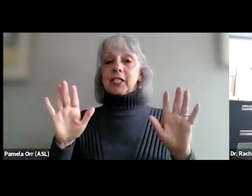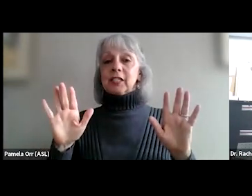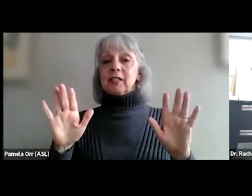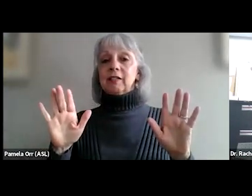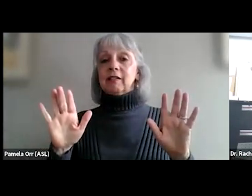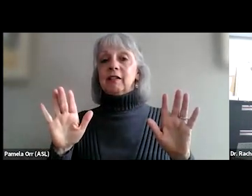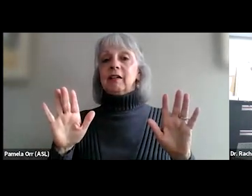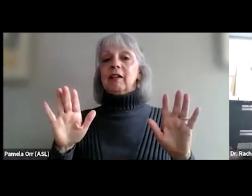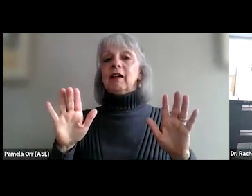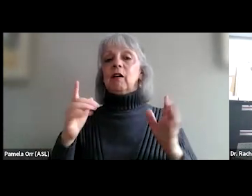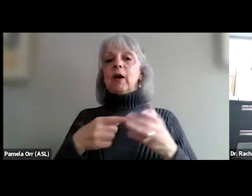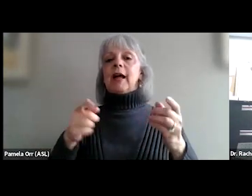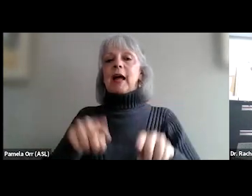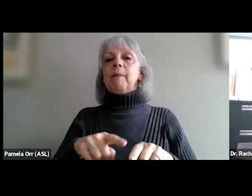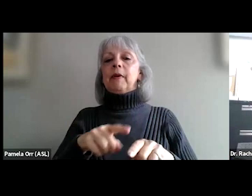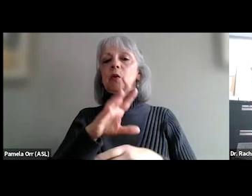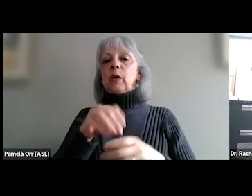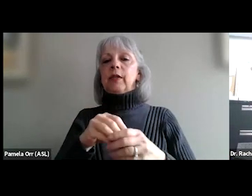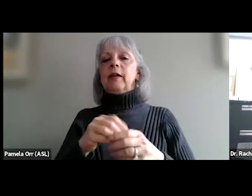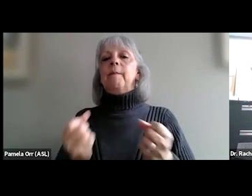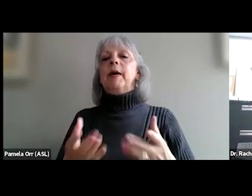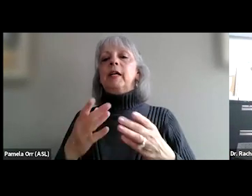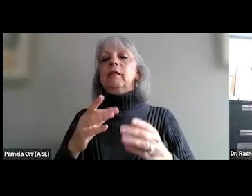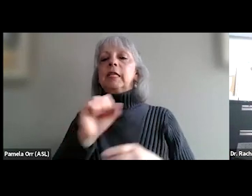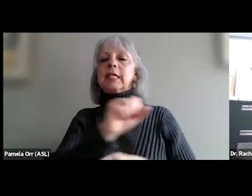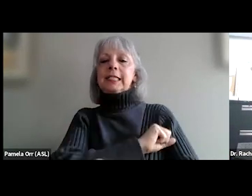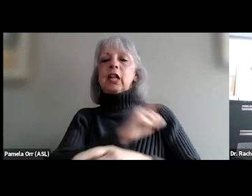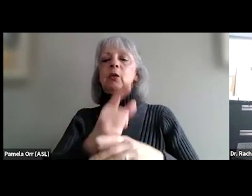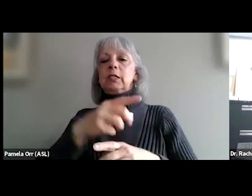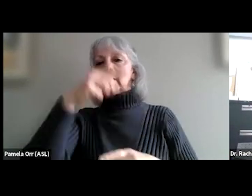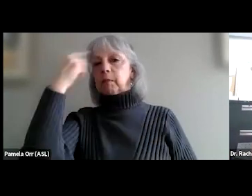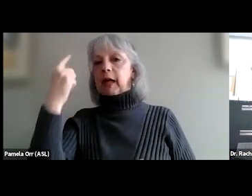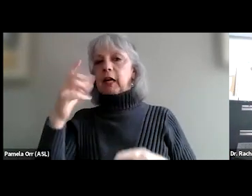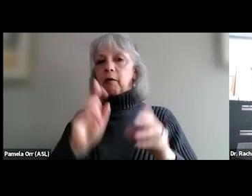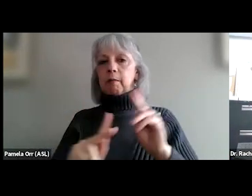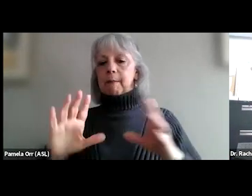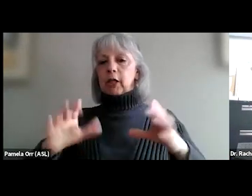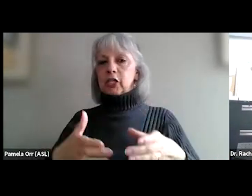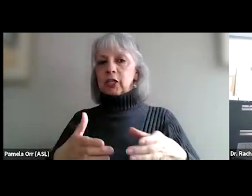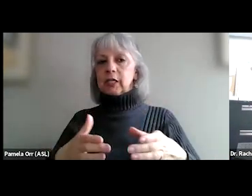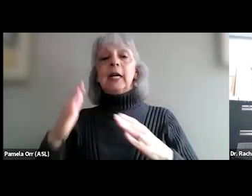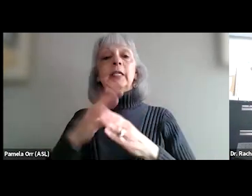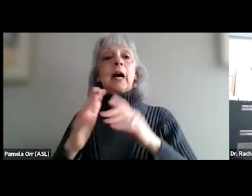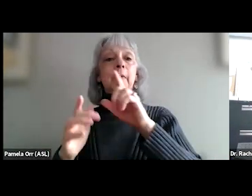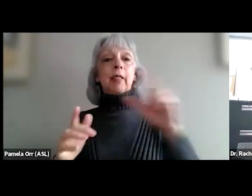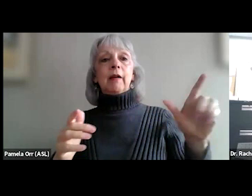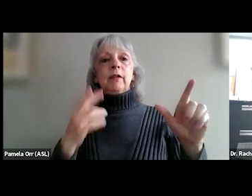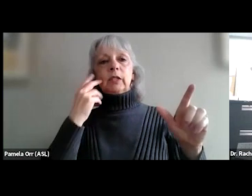de gran parte de la población negra de San Luis. En la parte superior izquierda, verán algunas protestas